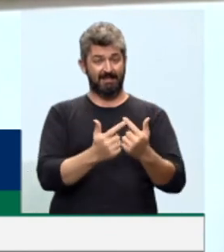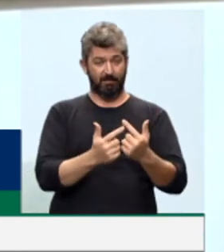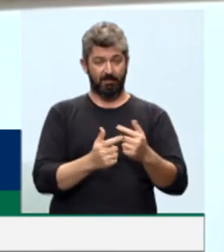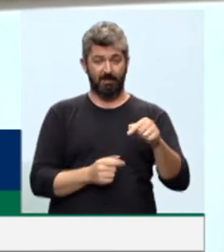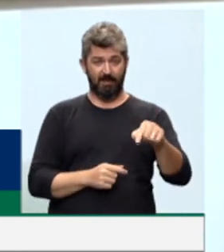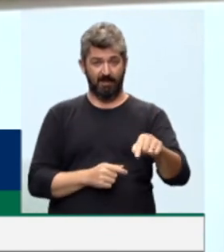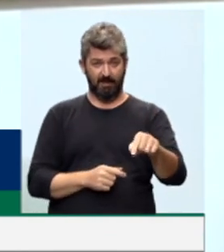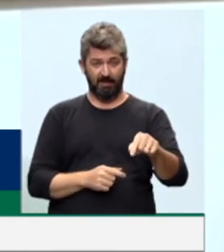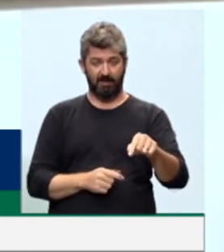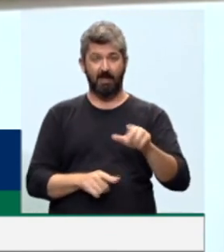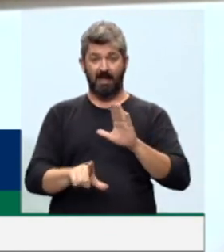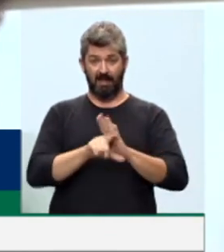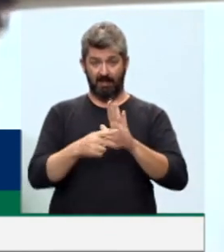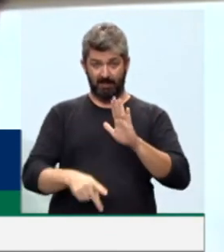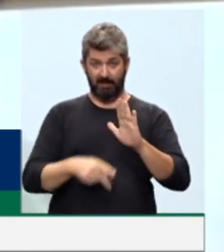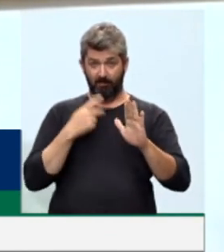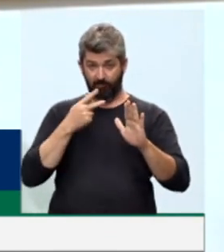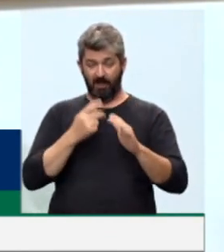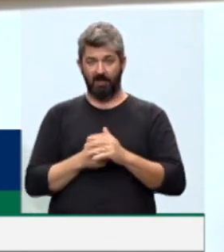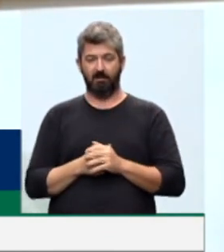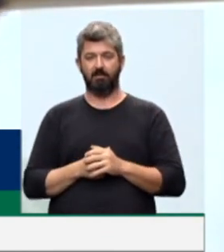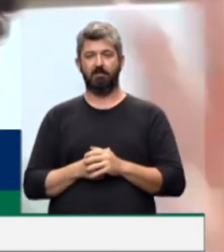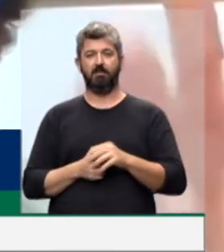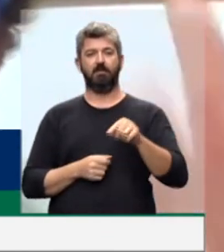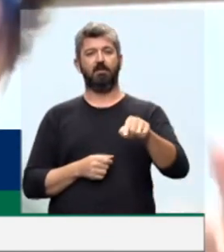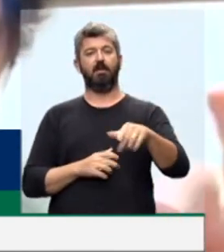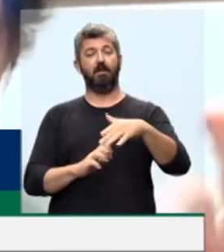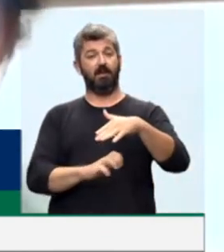EM BRASÍLIA QUANDO O GOVERNADOR DO DISTRITO FEDERAL DESRESPEITOU UMA DECISÃO QUE OBRIGAVA QUE O PROCESSO